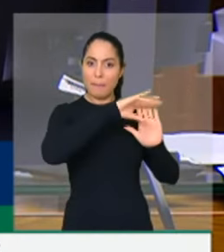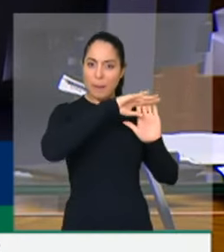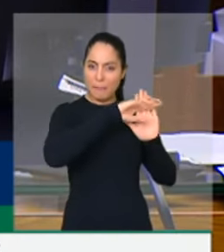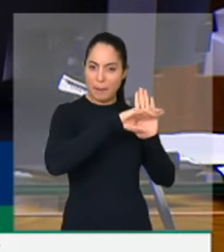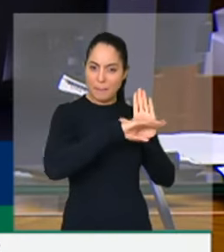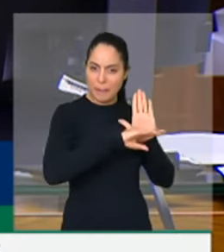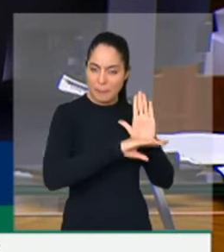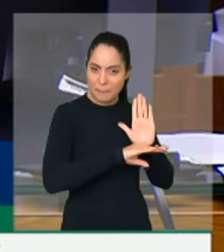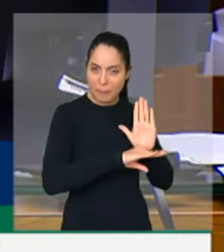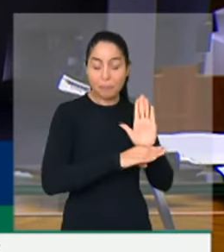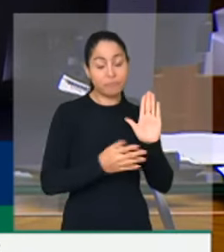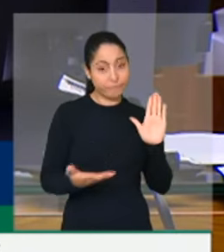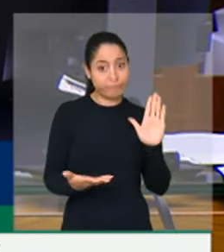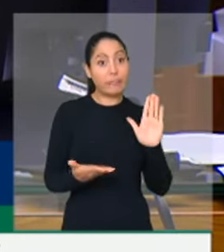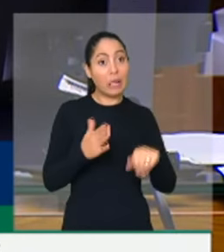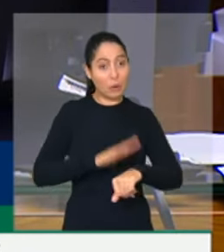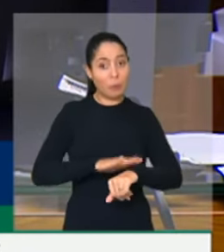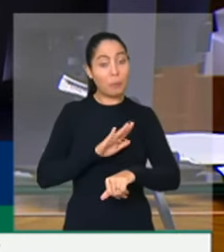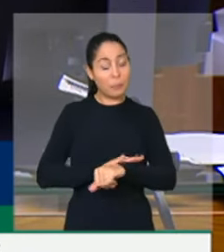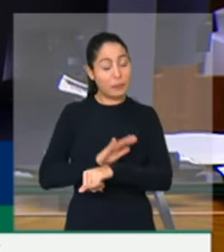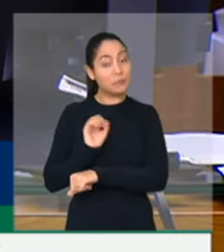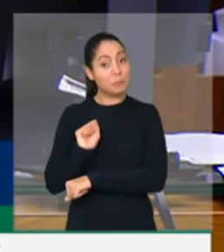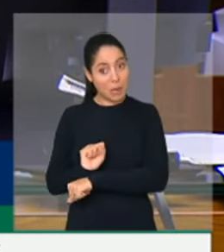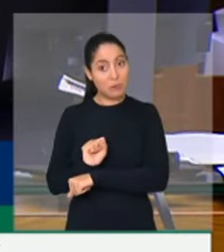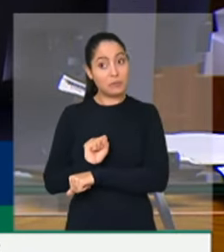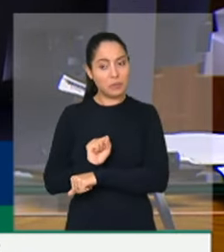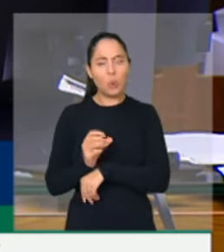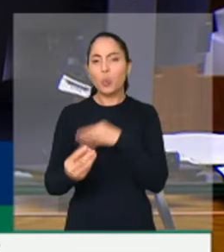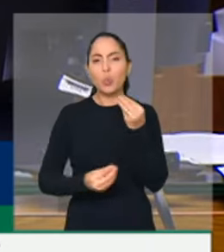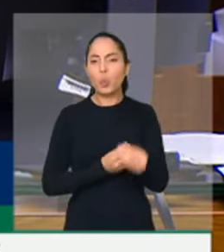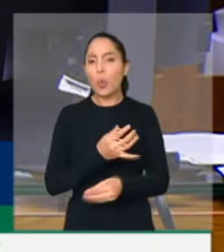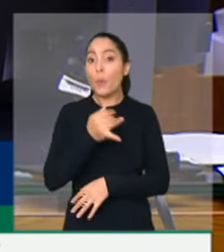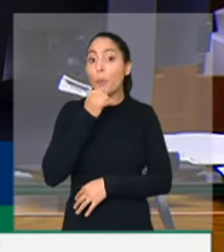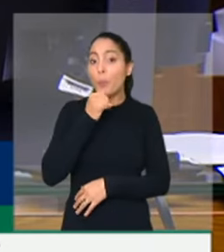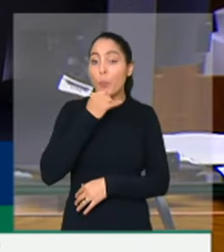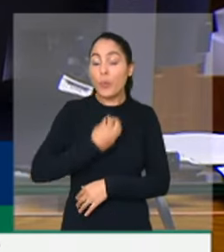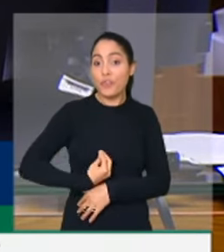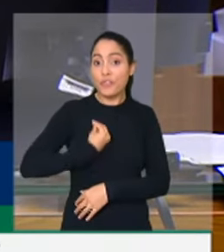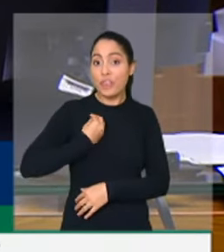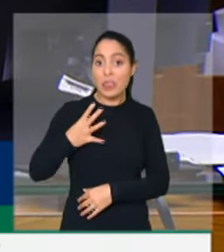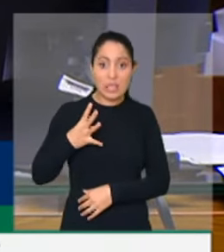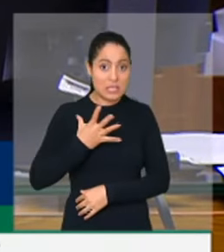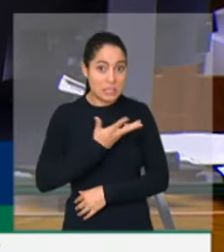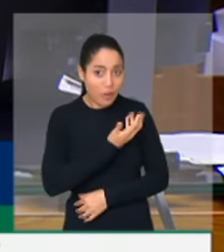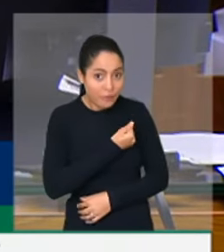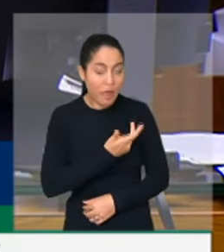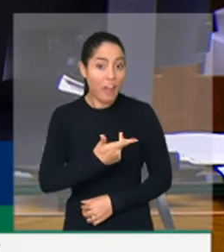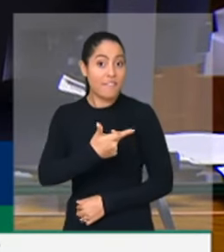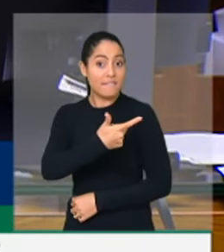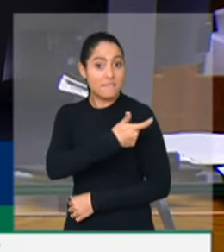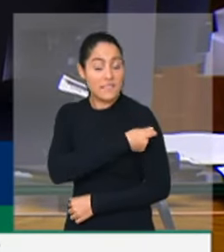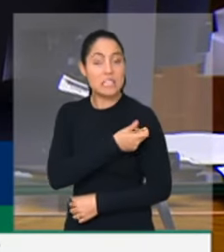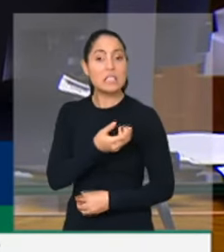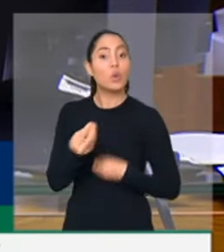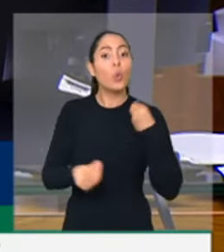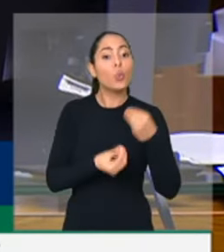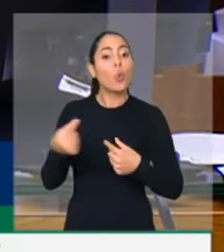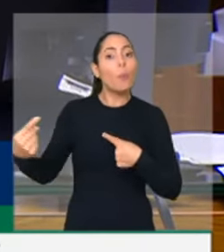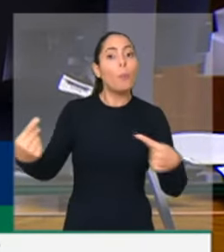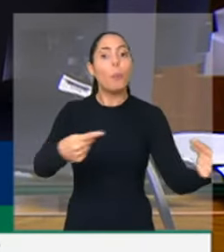VIDAS, COMO OBTER VACINAS, QUAIS OS OBSTÁCULOS POLÍTICOS LEGAIS E REGULATÓRIOS PRECISAM SER